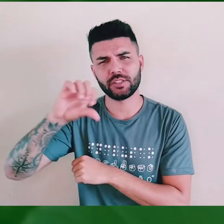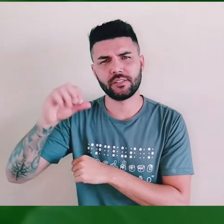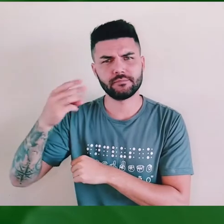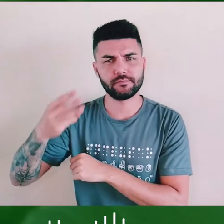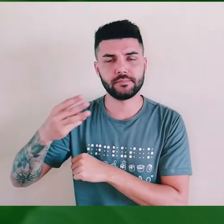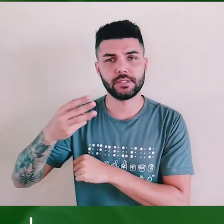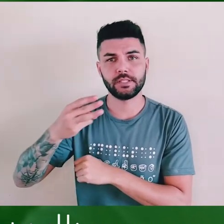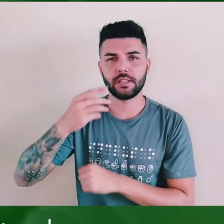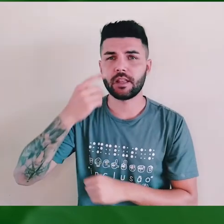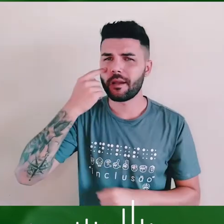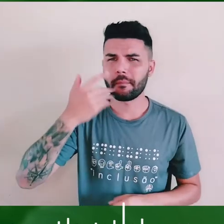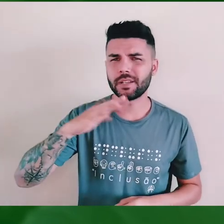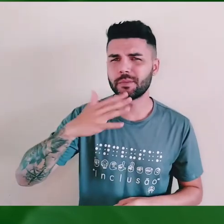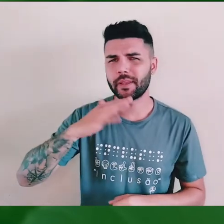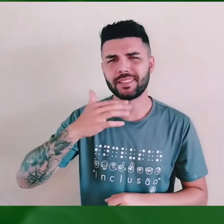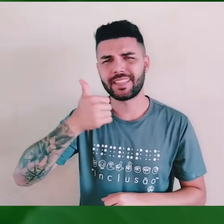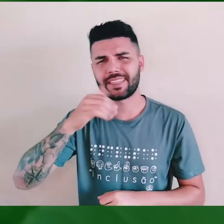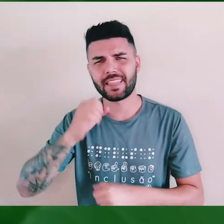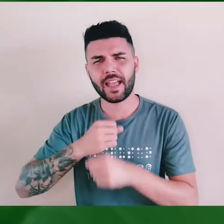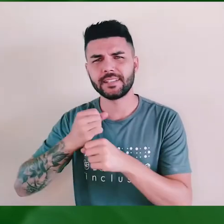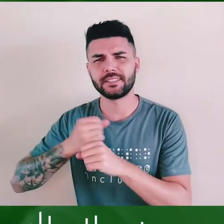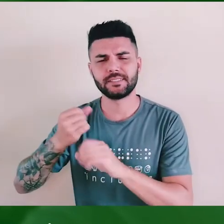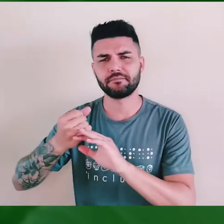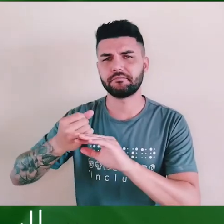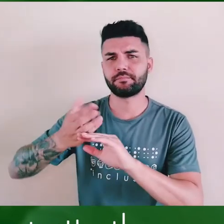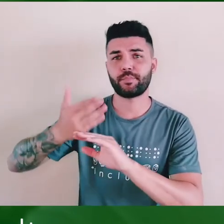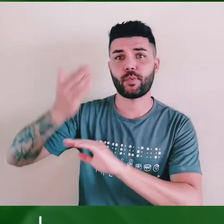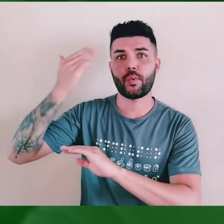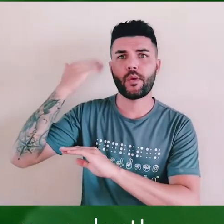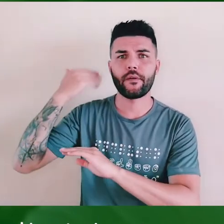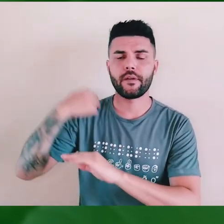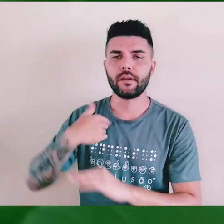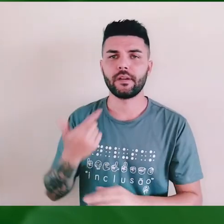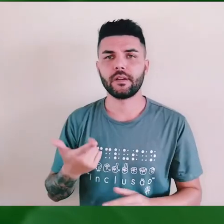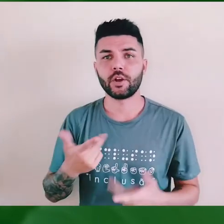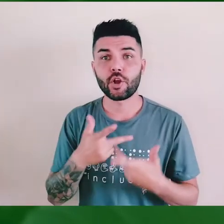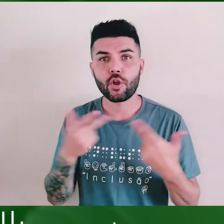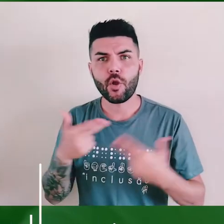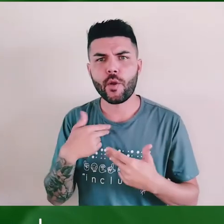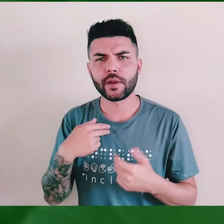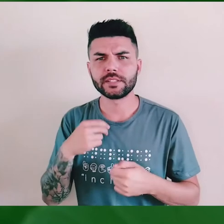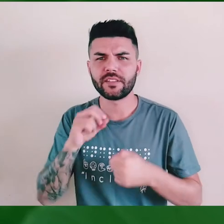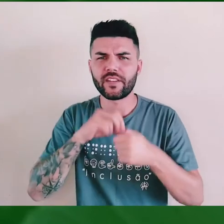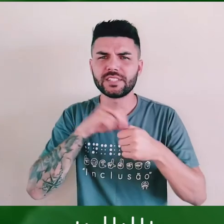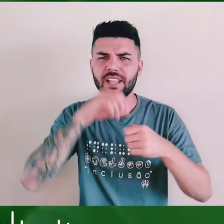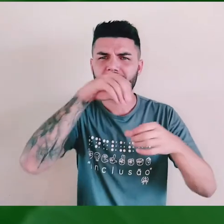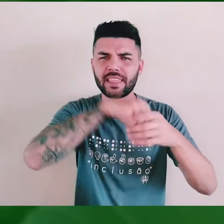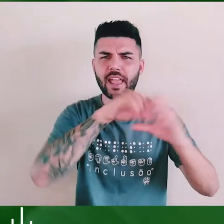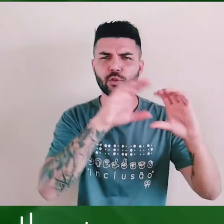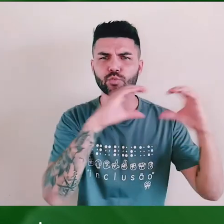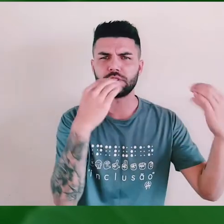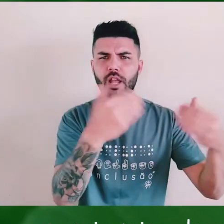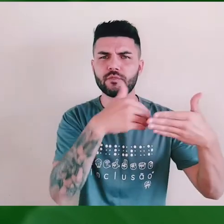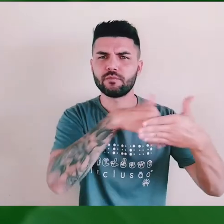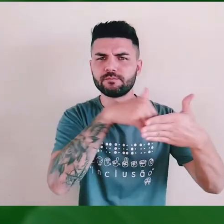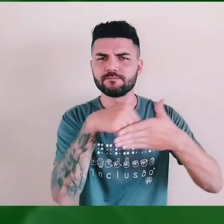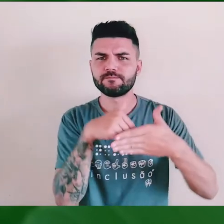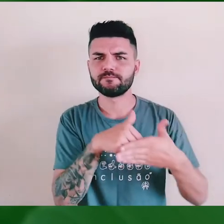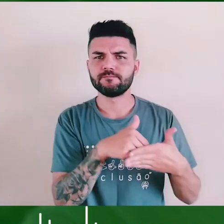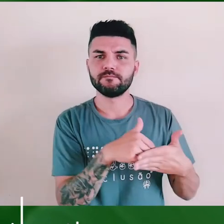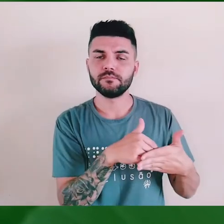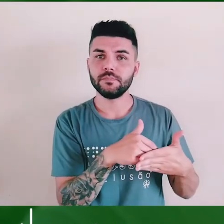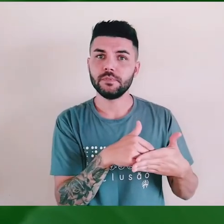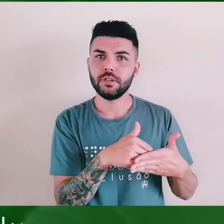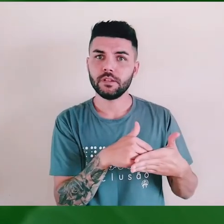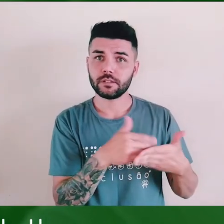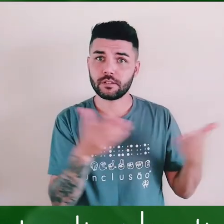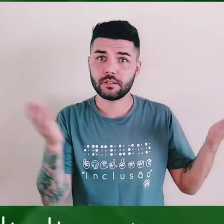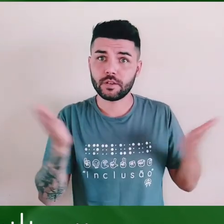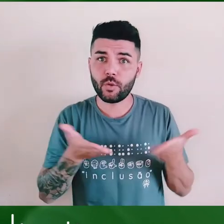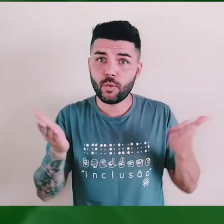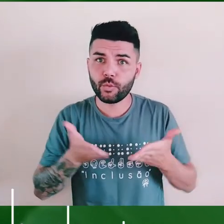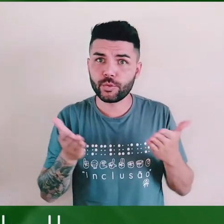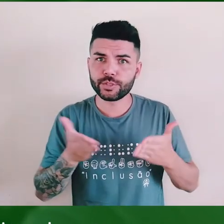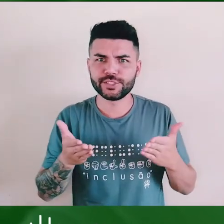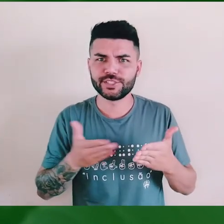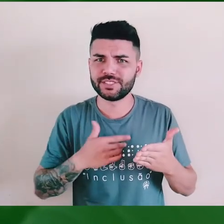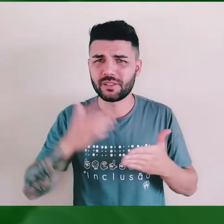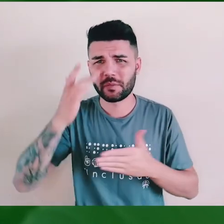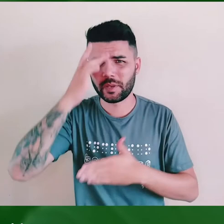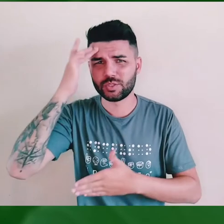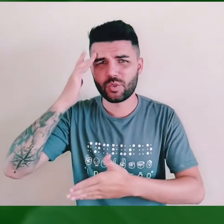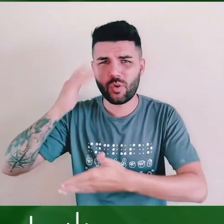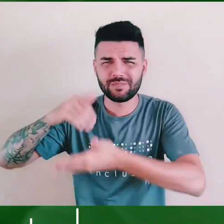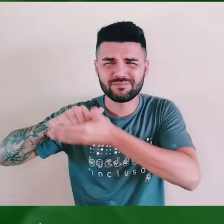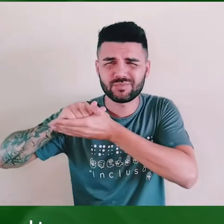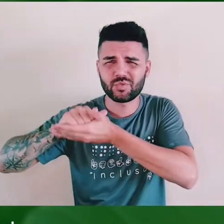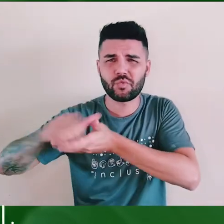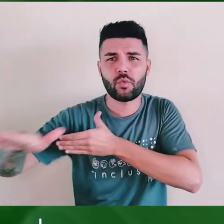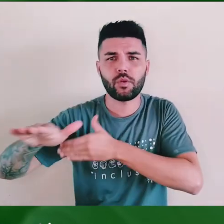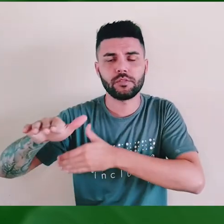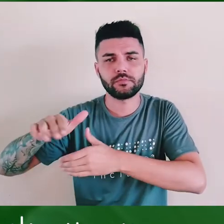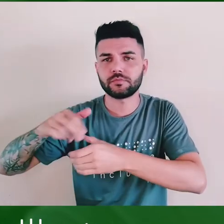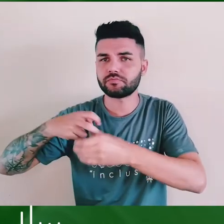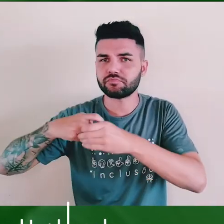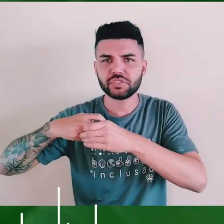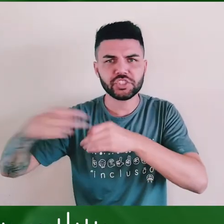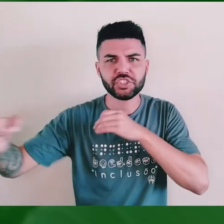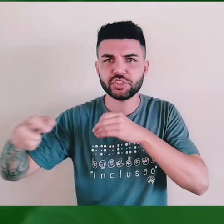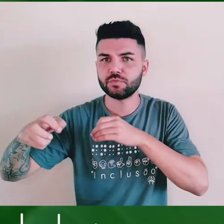coisas que se fazia no estádio, hoje a pessoa seria linchada. É claro que é muito difícil